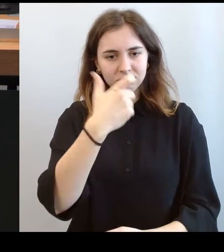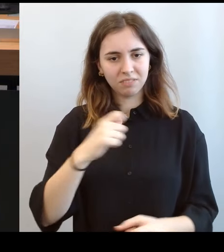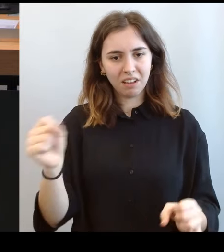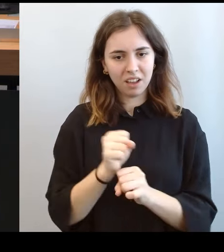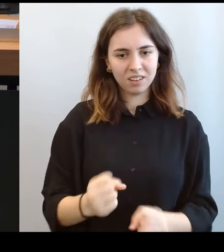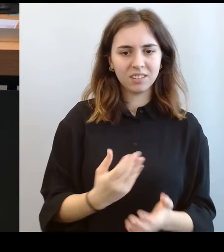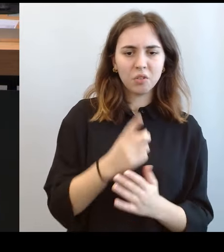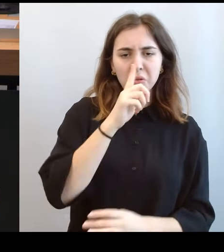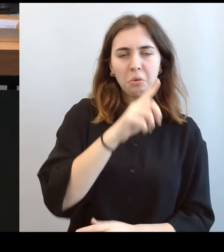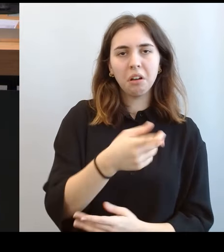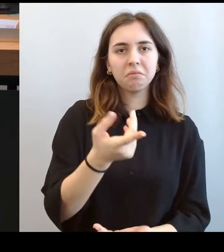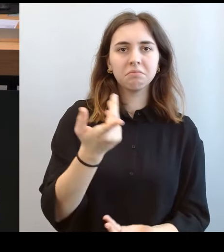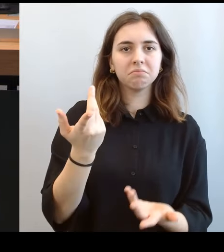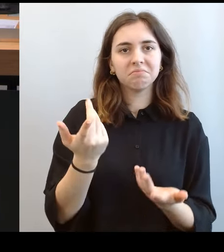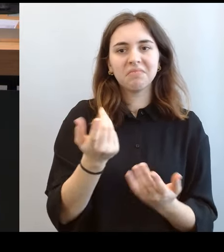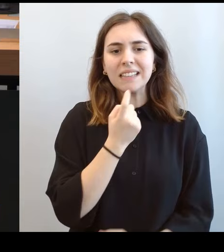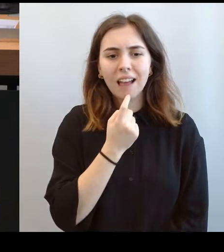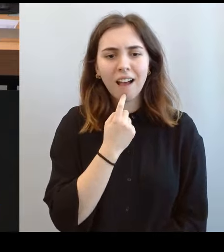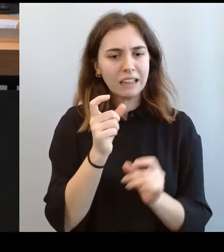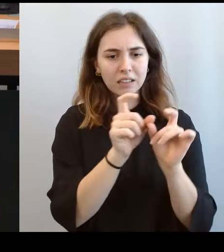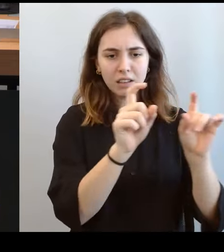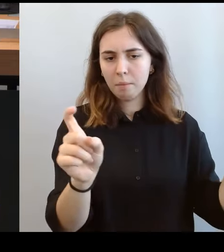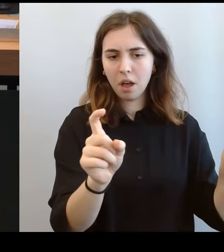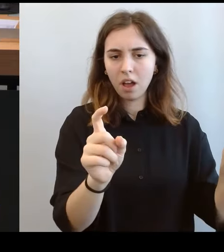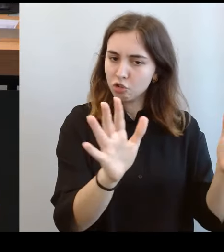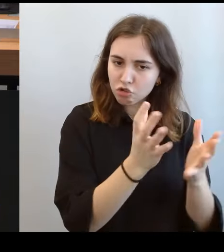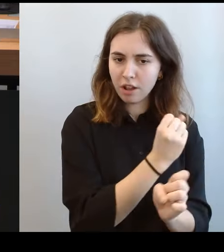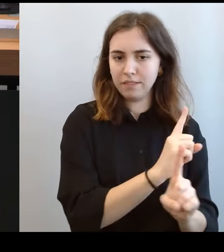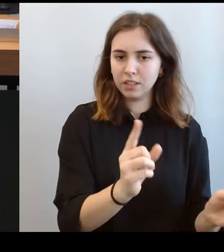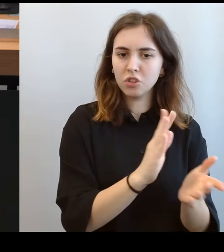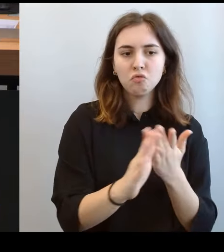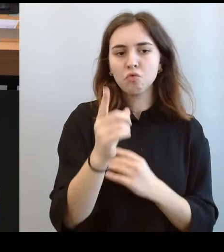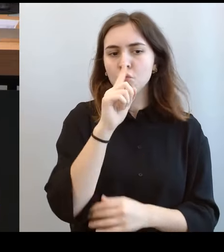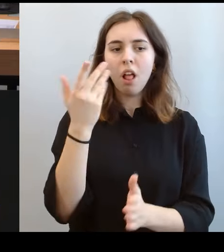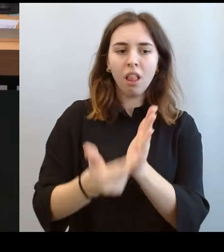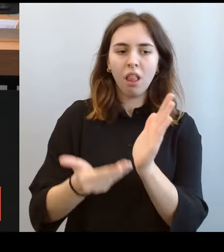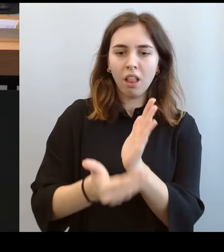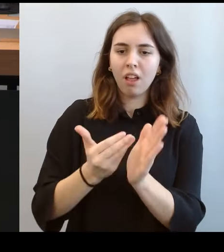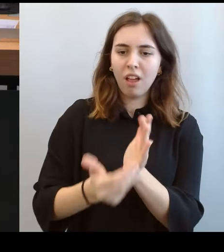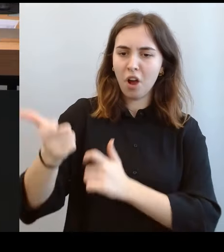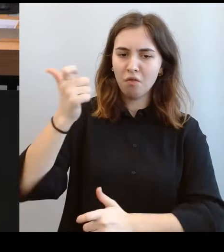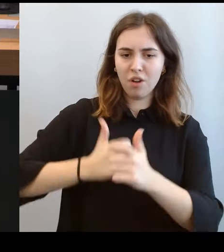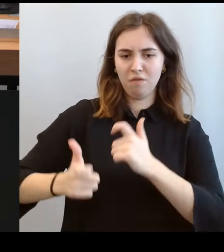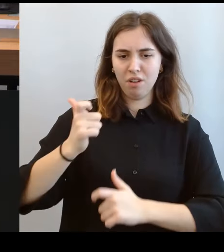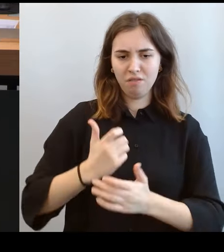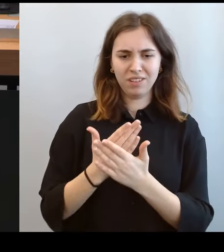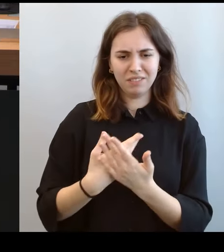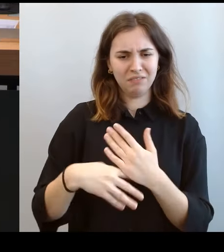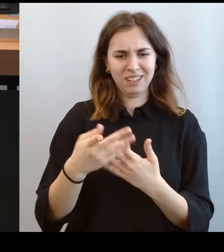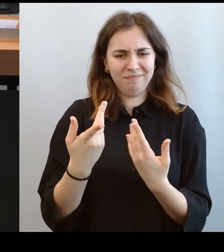Vorwürfe, mit denen Sie hier kommen. Die jeglicher Grundlage entbehren. Heute vor 120 Jahren.